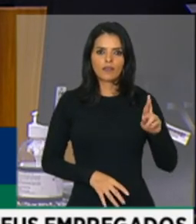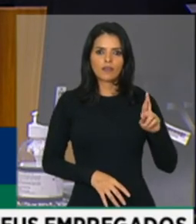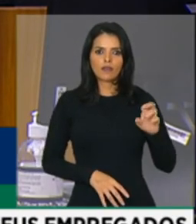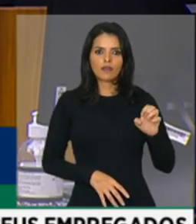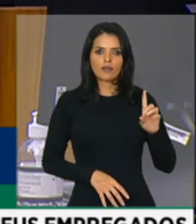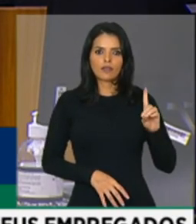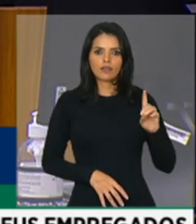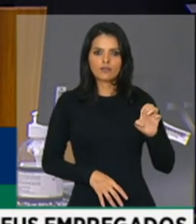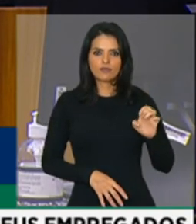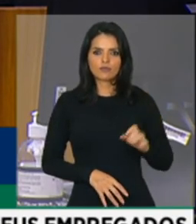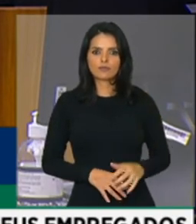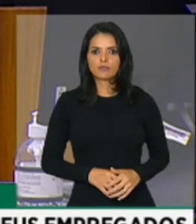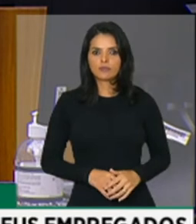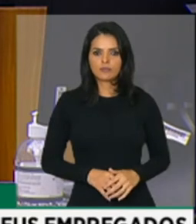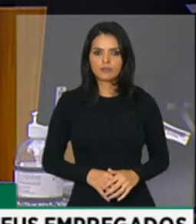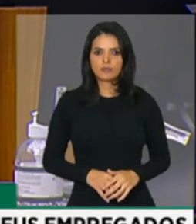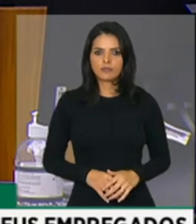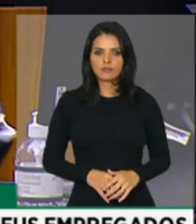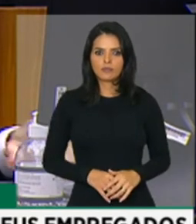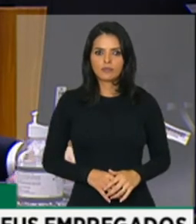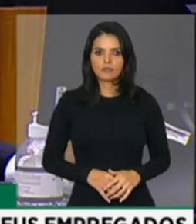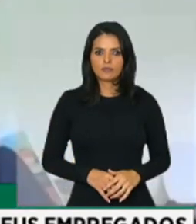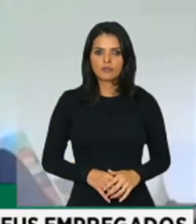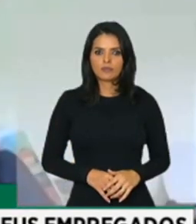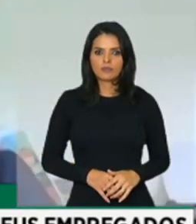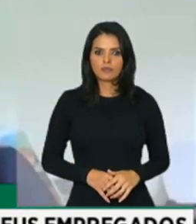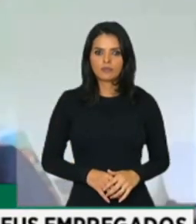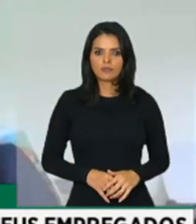ORIENTA O PV ? A REDE. -- [DEPUTADA]: PRESIDENTE, BOA TARDE, A REDE VAI ORIENTAR SIM É EMENDA E